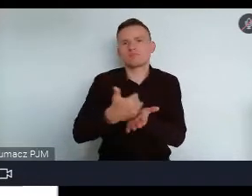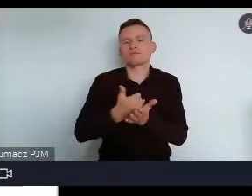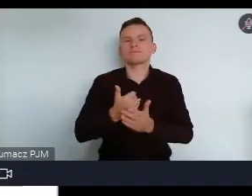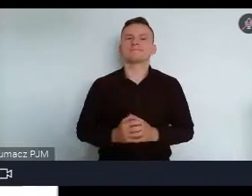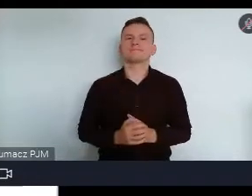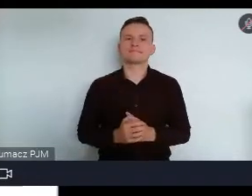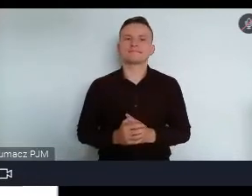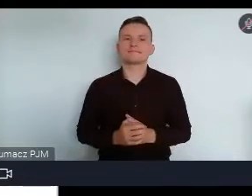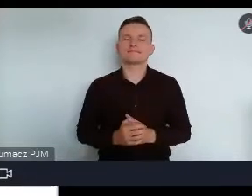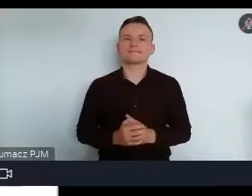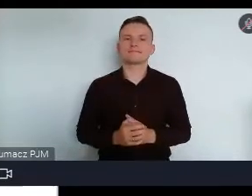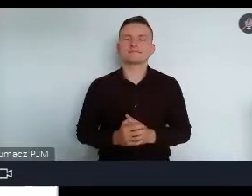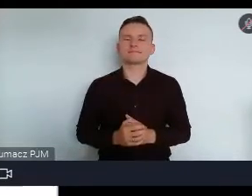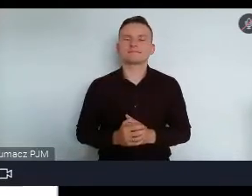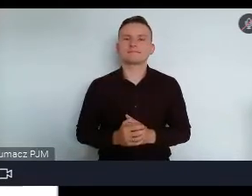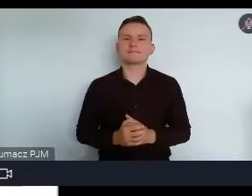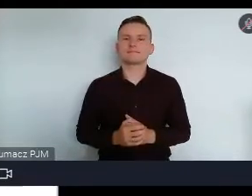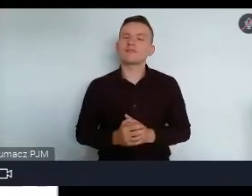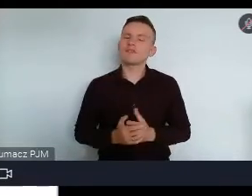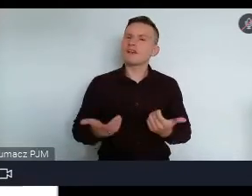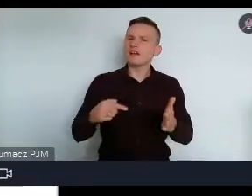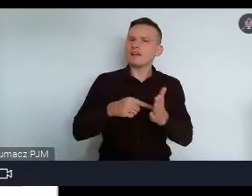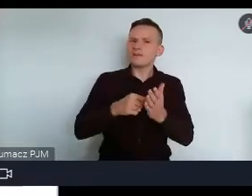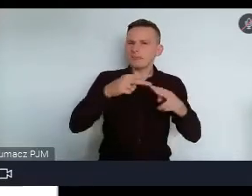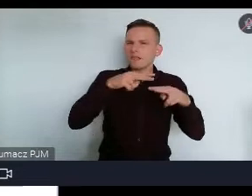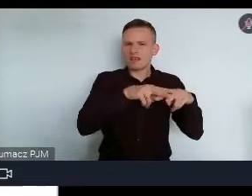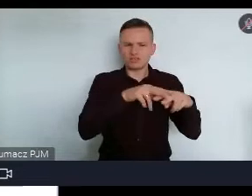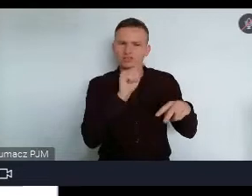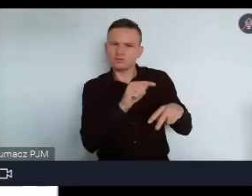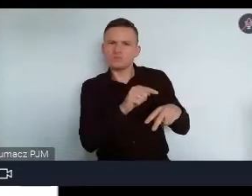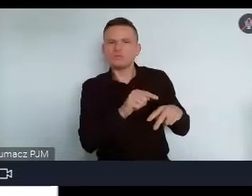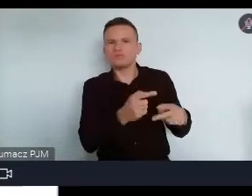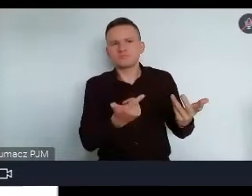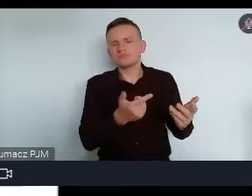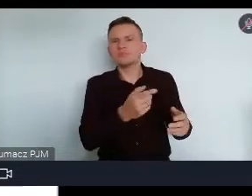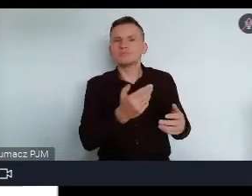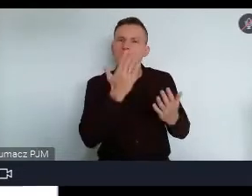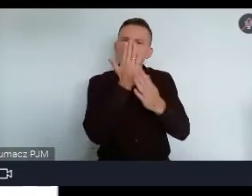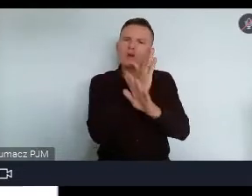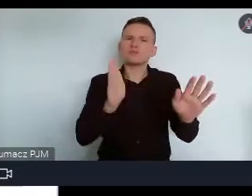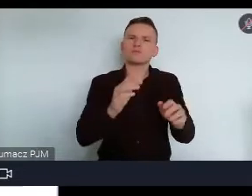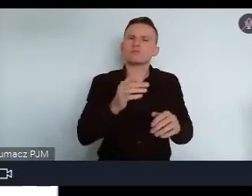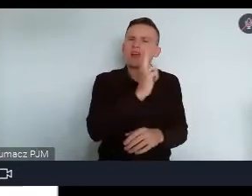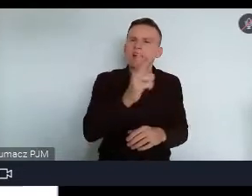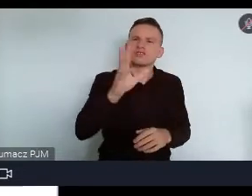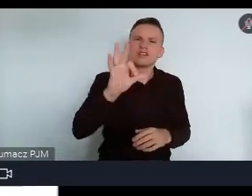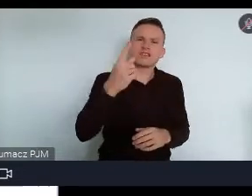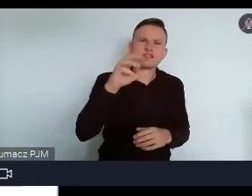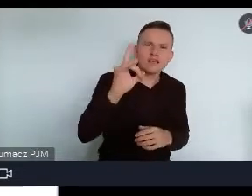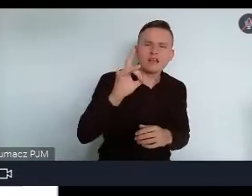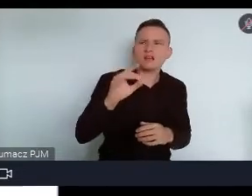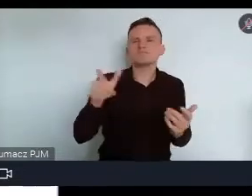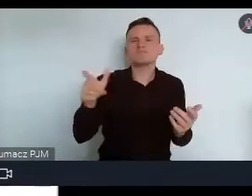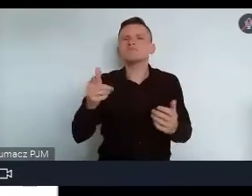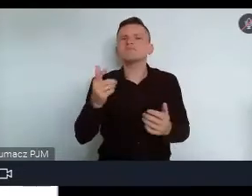Innymi słowy narzędzie w prosty sposób pokazuje dla każdego SDG potencjał lub miejsca,